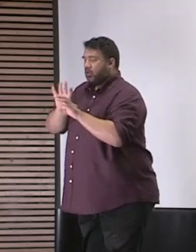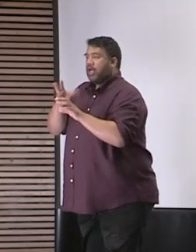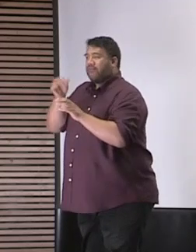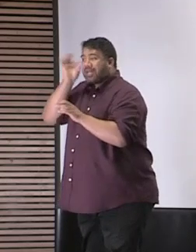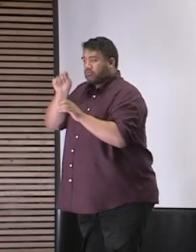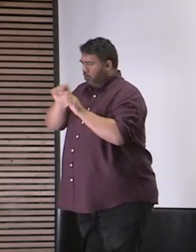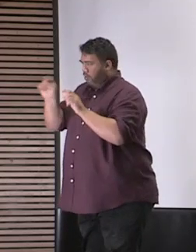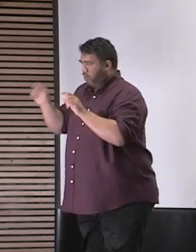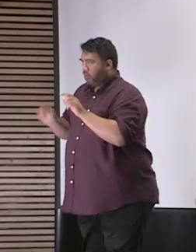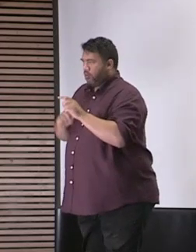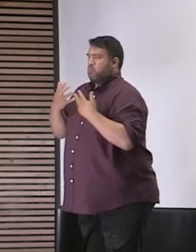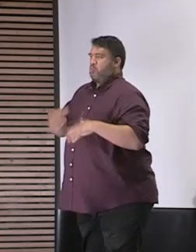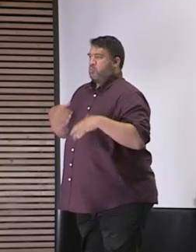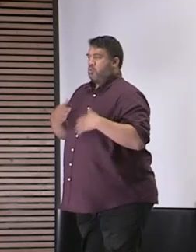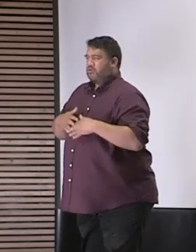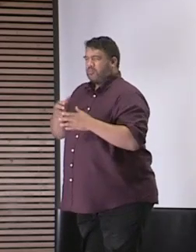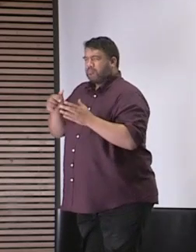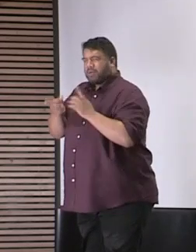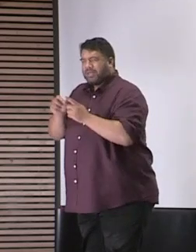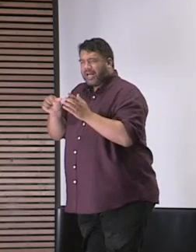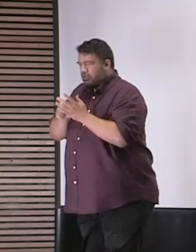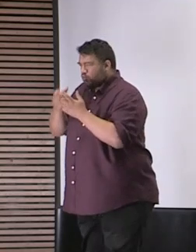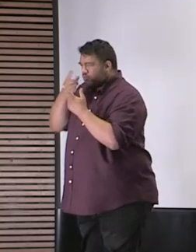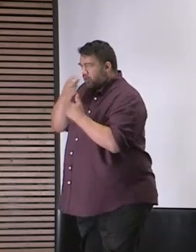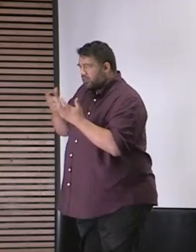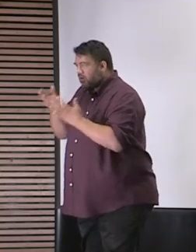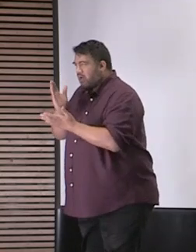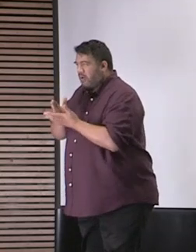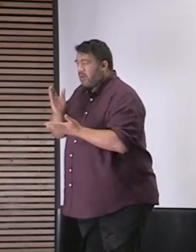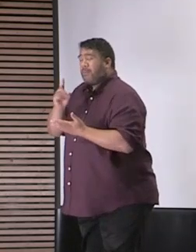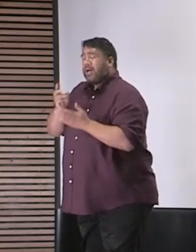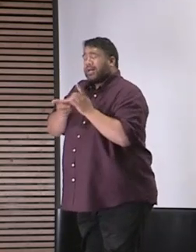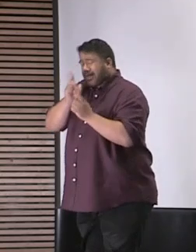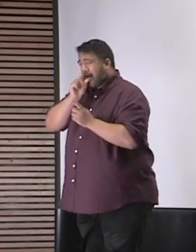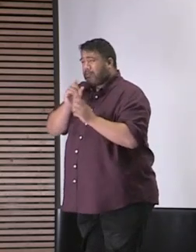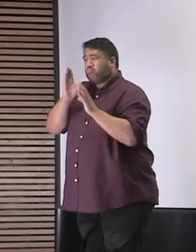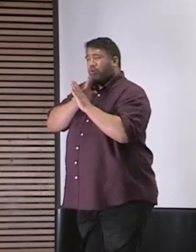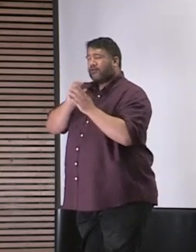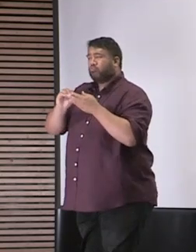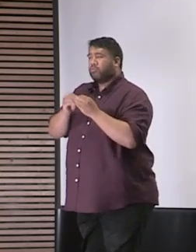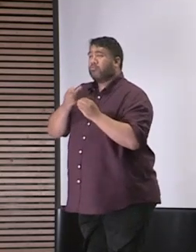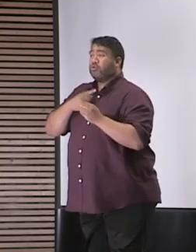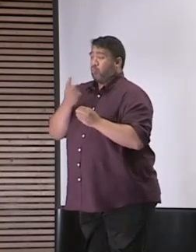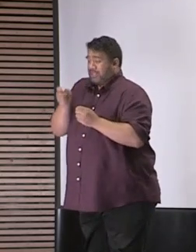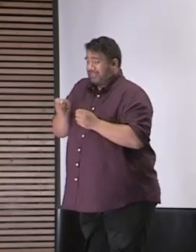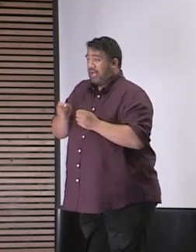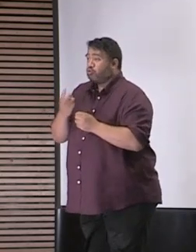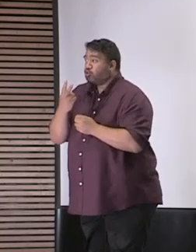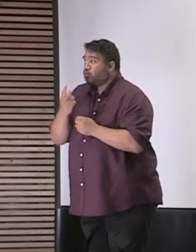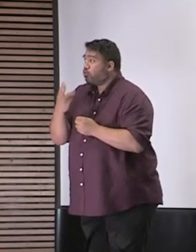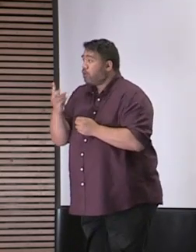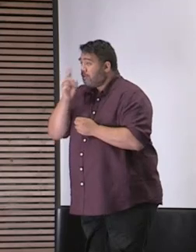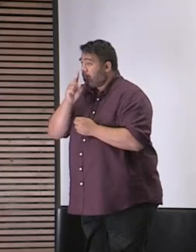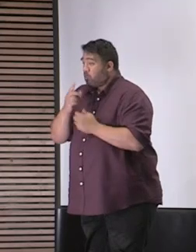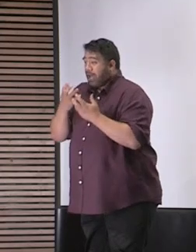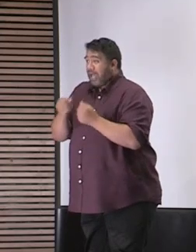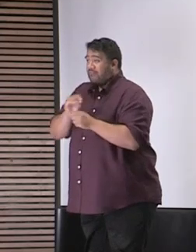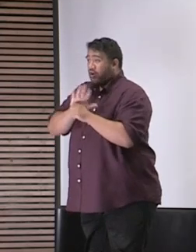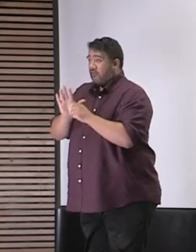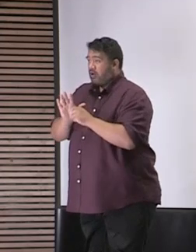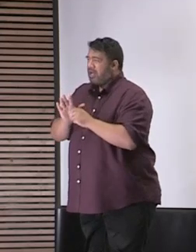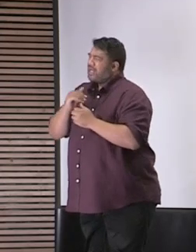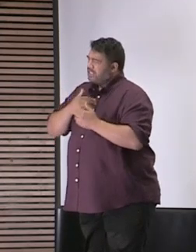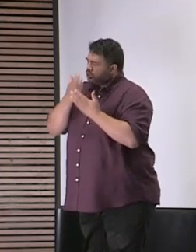la ciudad principal y DHB. En